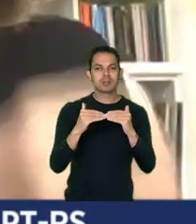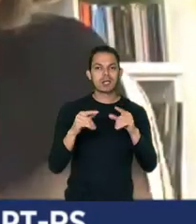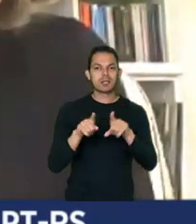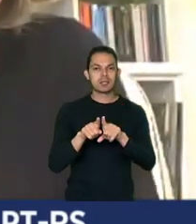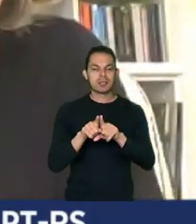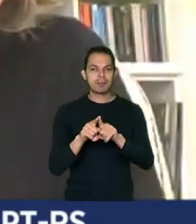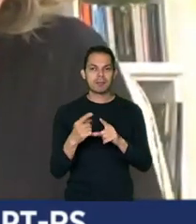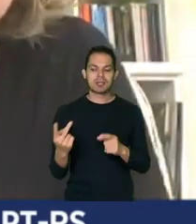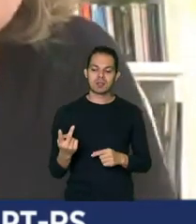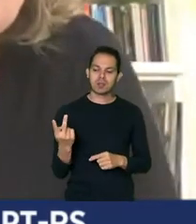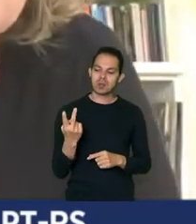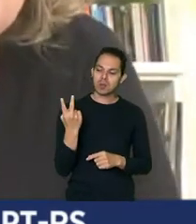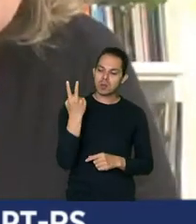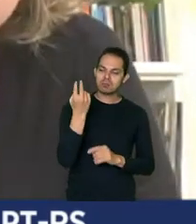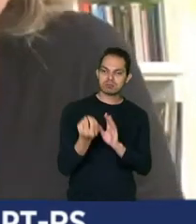BUSCA DA PAZ, DO ENTENDIMENTO,